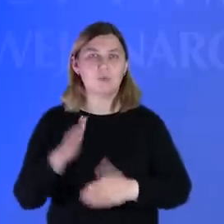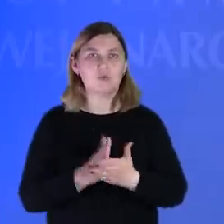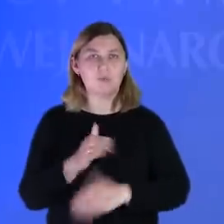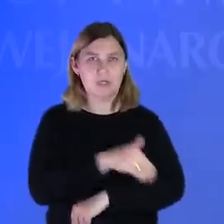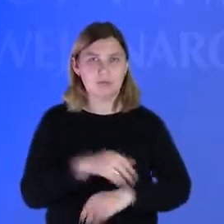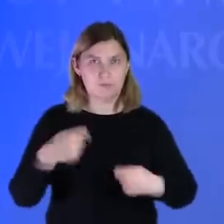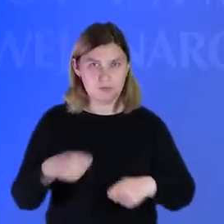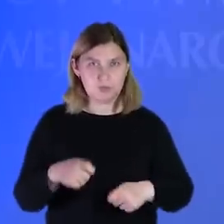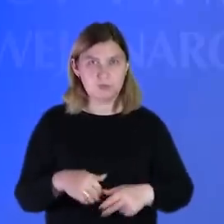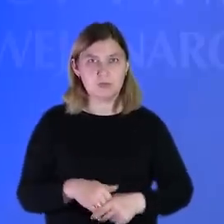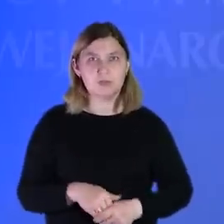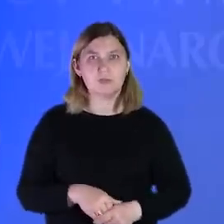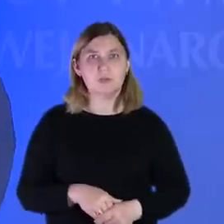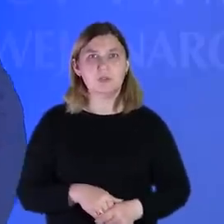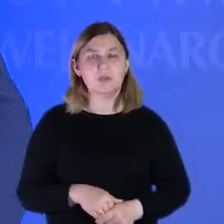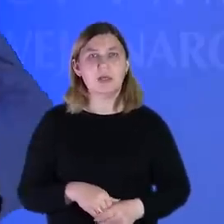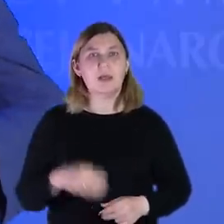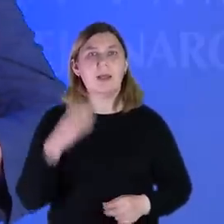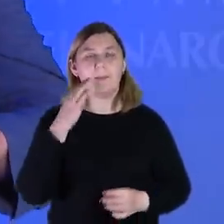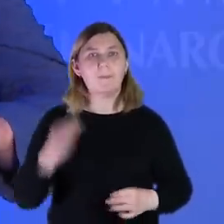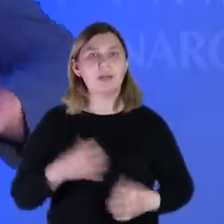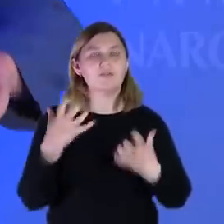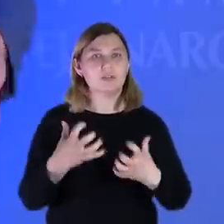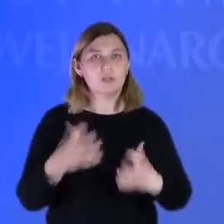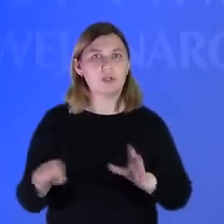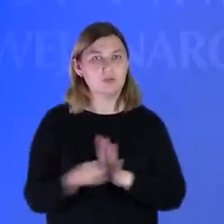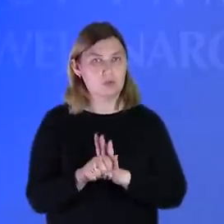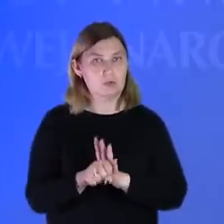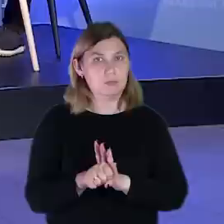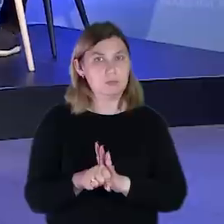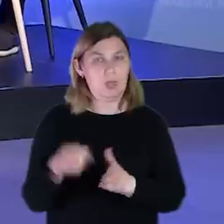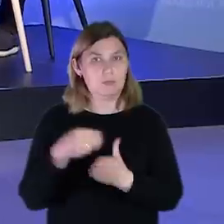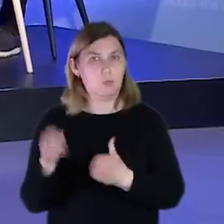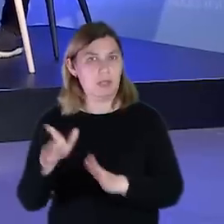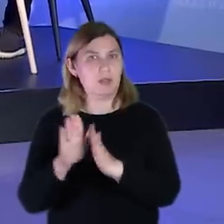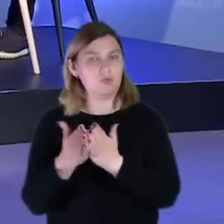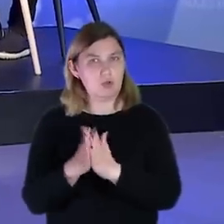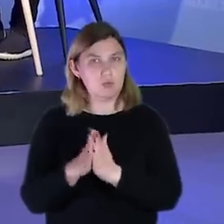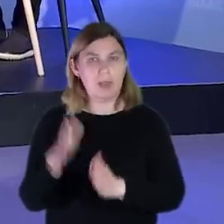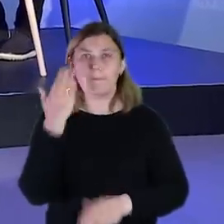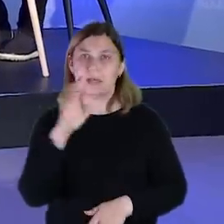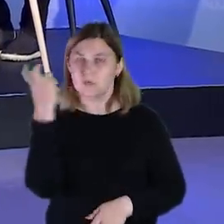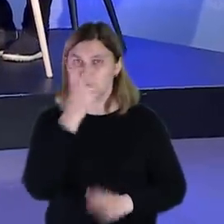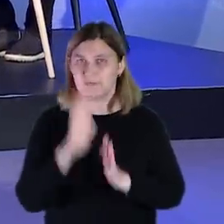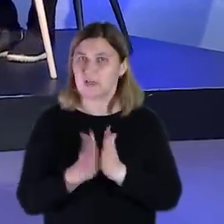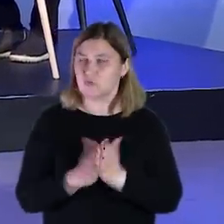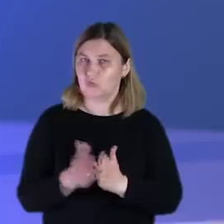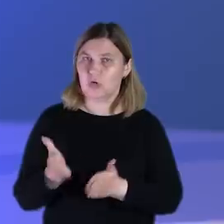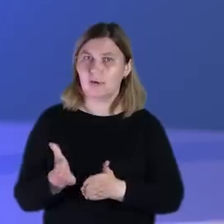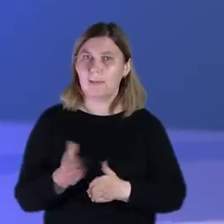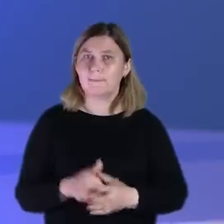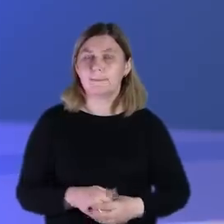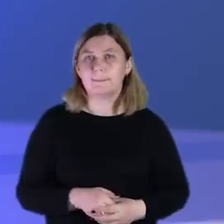dokładnie, precyzyjnie. Państwa zachęcam do sięgnięcia po książkę, bardzo ciekawa książka.